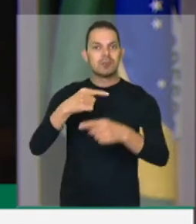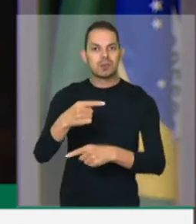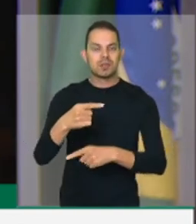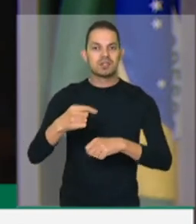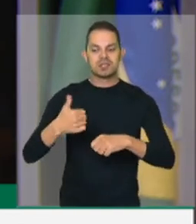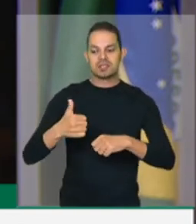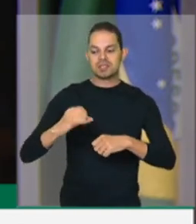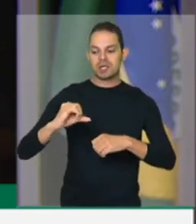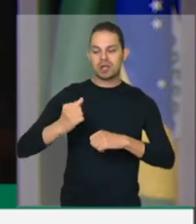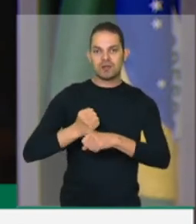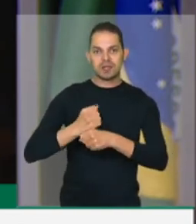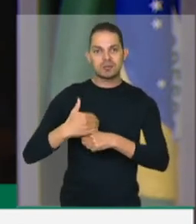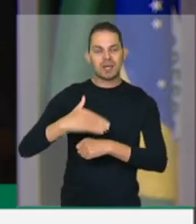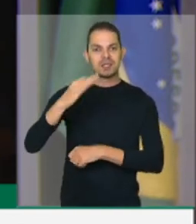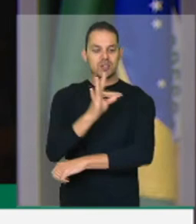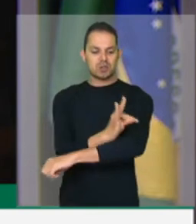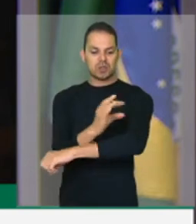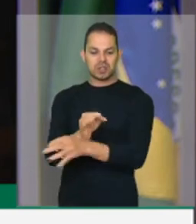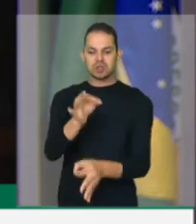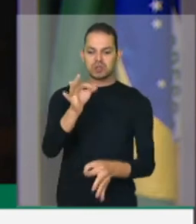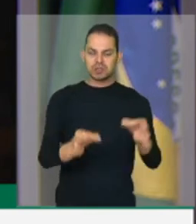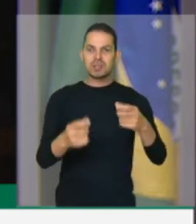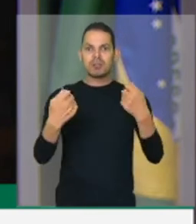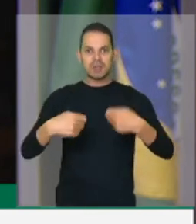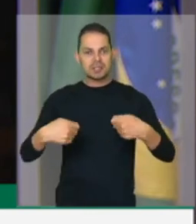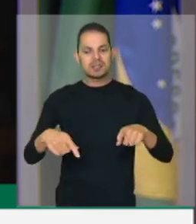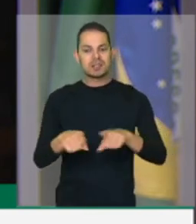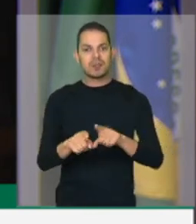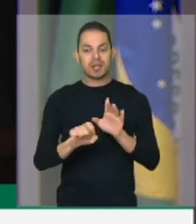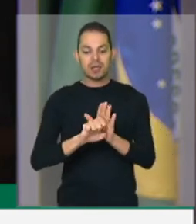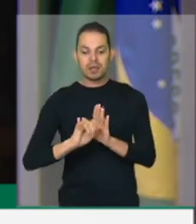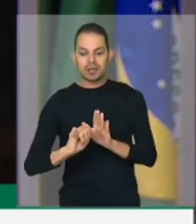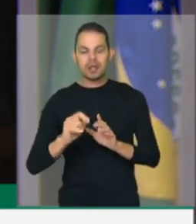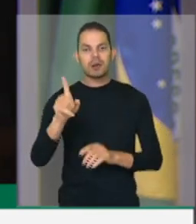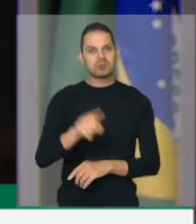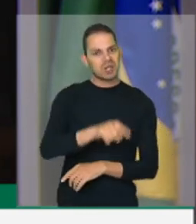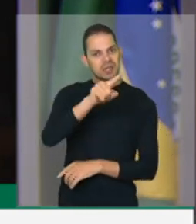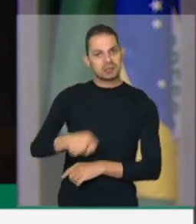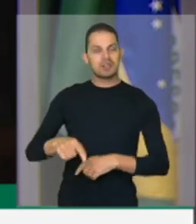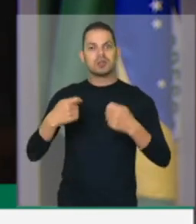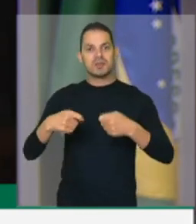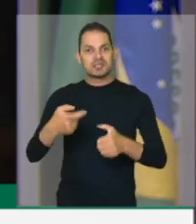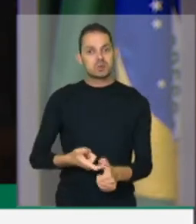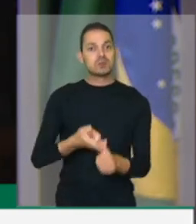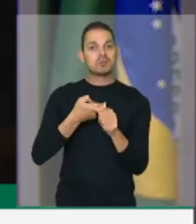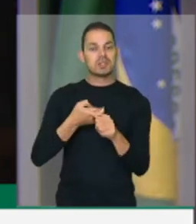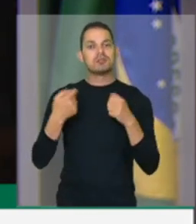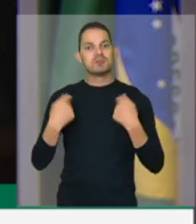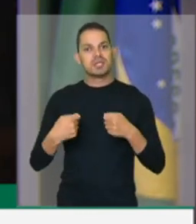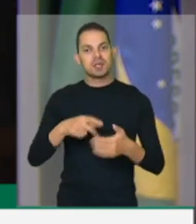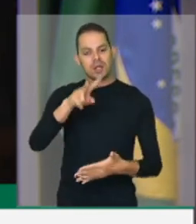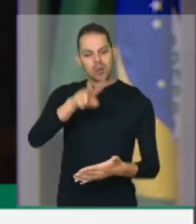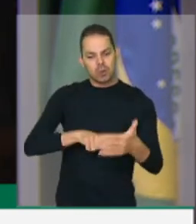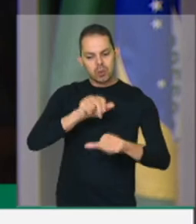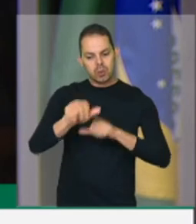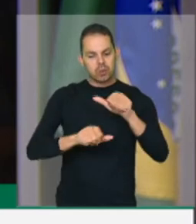DEPOIS DE 19 ANOS. ENTÃO TOCANTINS NÃO PODE SER INJUSTIÇADO A TAL PONTO. ESSE EDITAL PRECISA SER CANCELADO, SUSPENSO E REVISTO